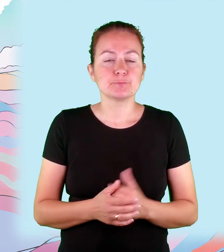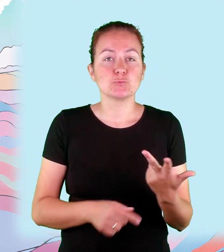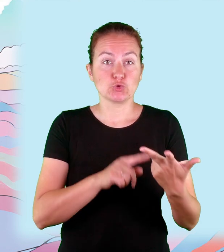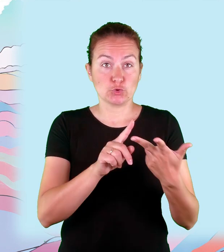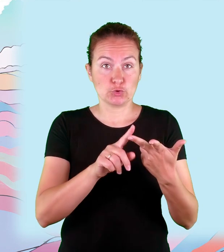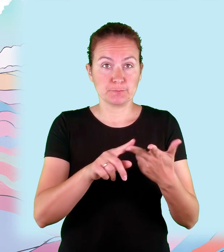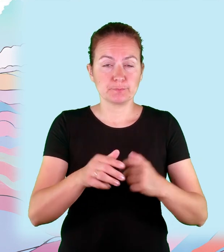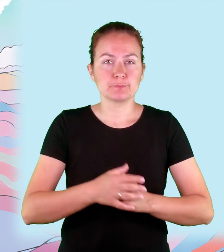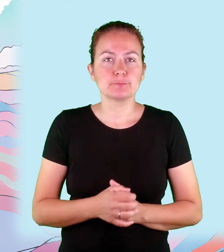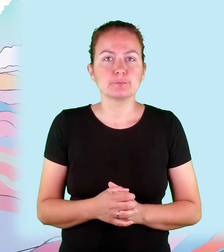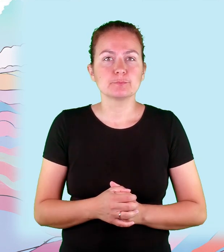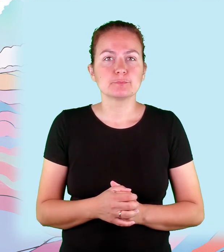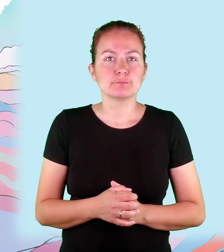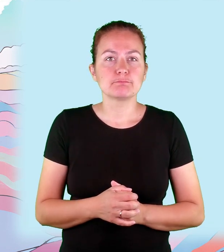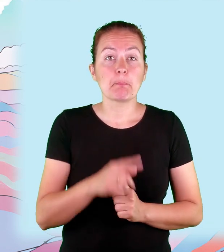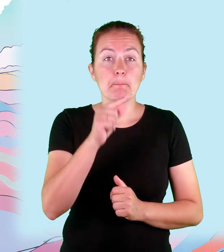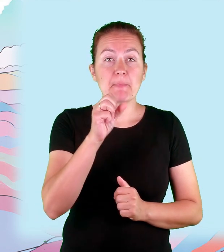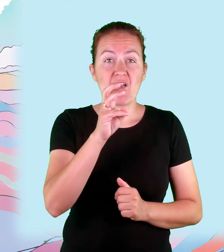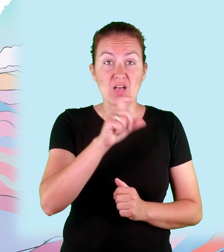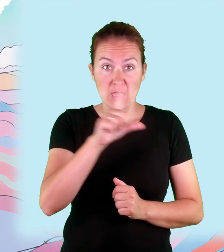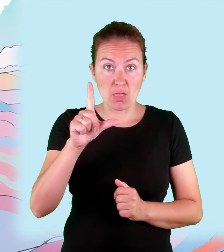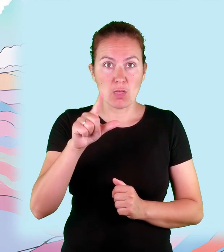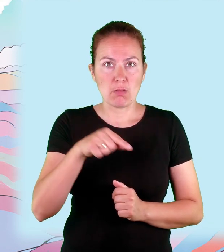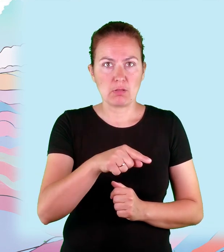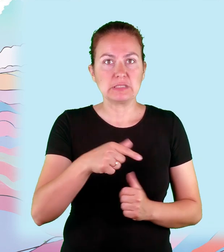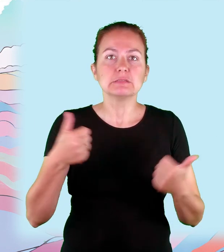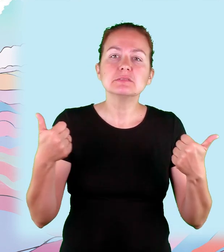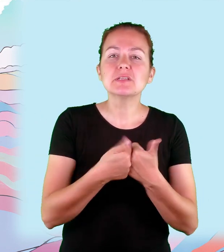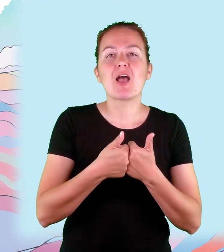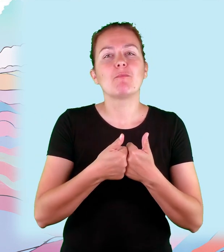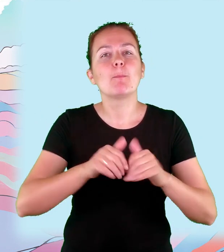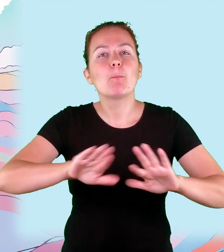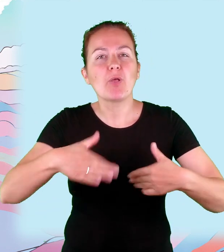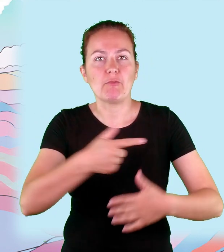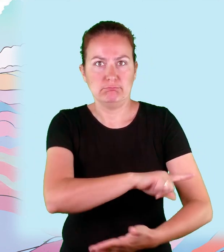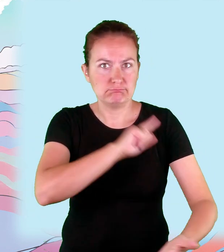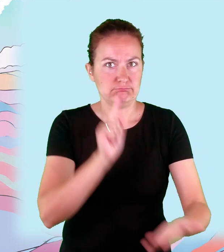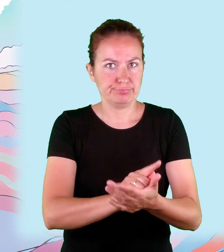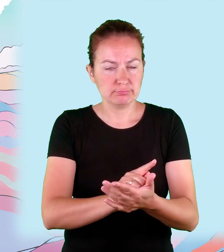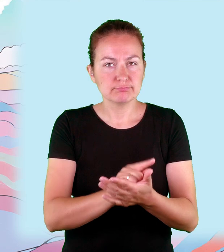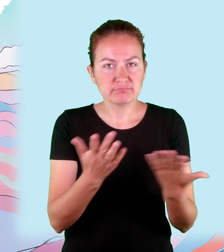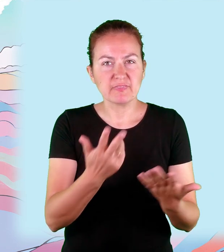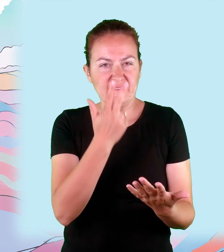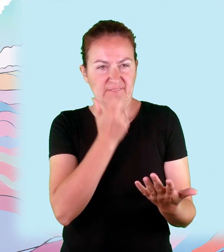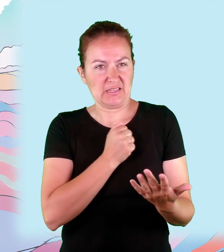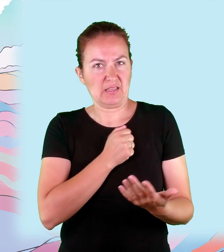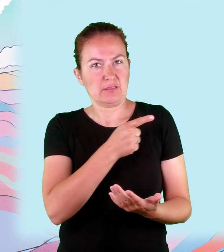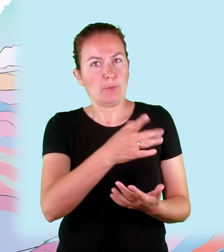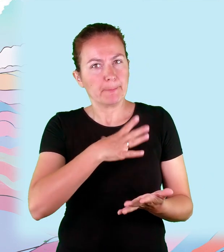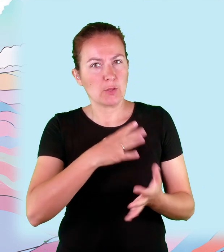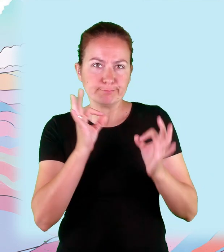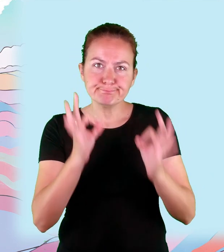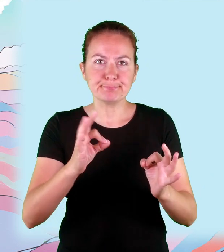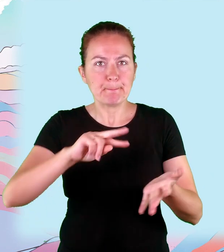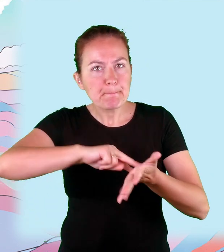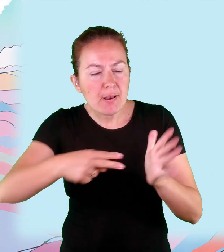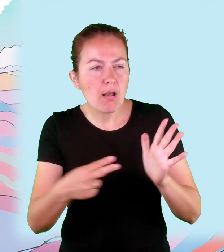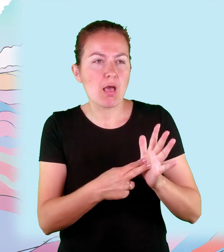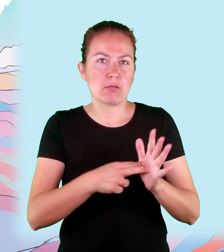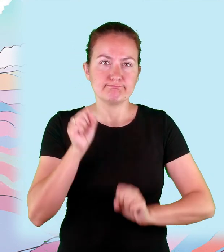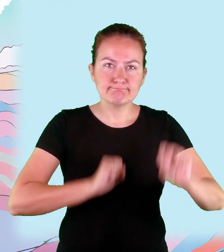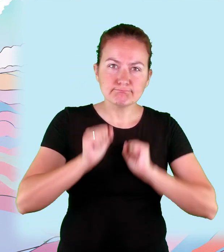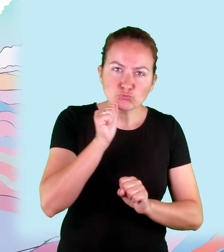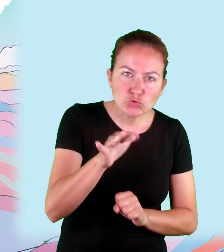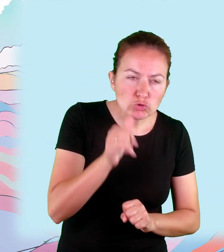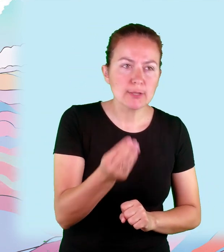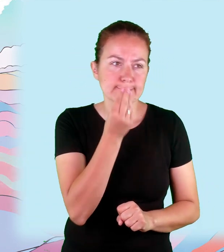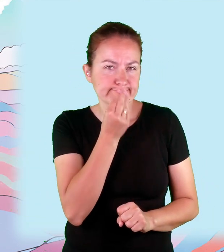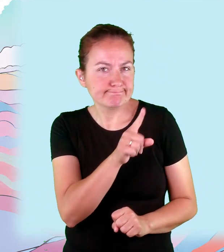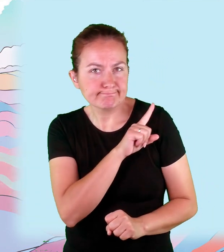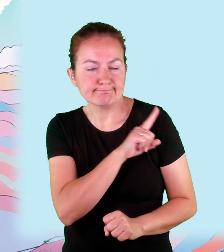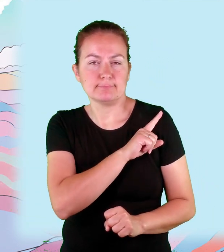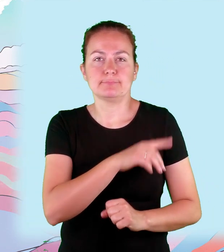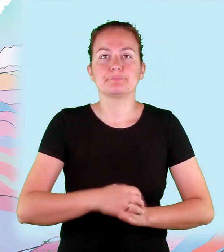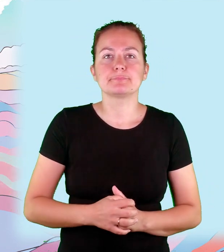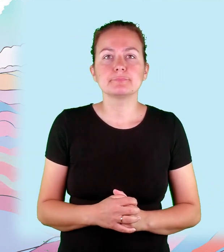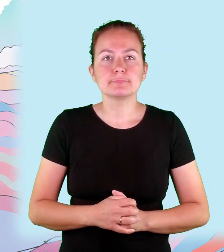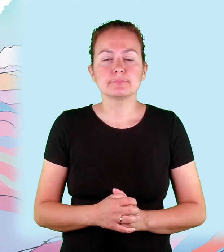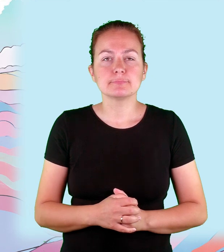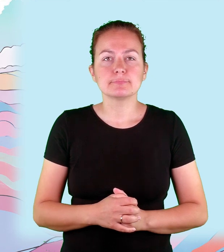3. Paweł tym razem wygrał zawody pływackie. Widać, że mierzył siły na zamiary. Trenował codziennie i pilnował diety.